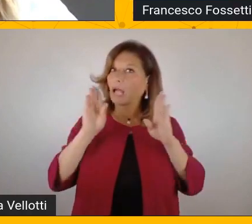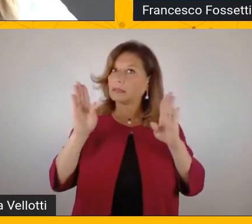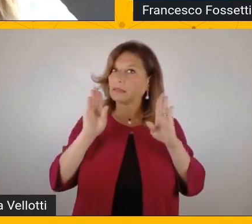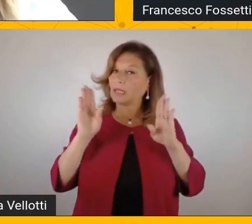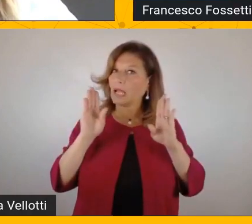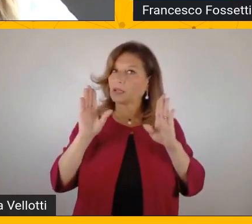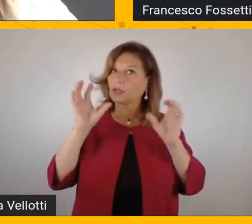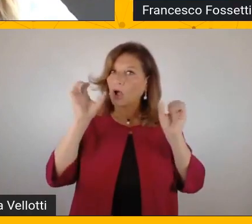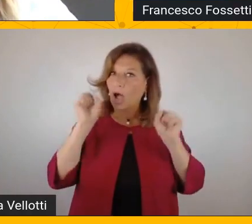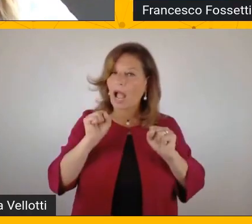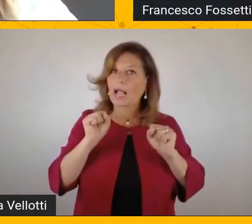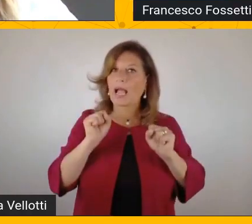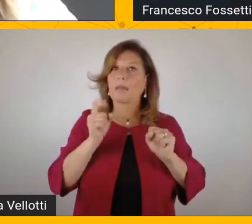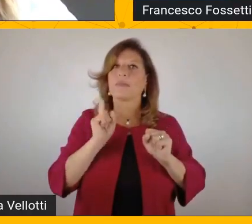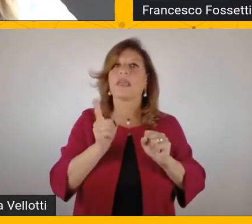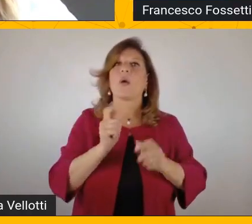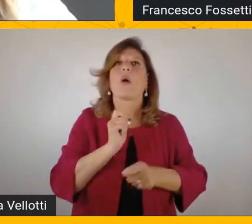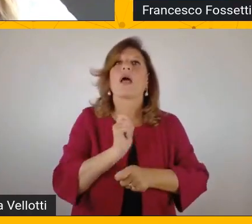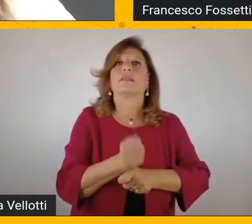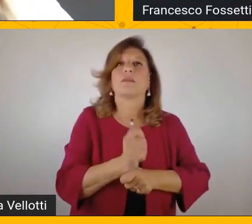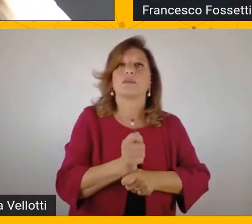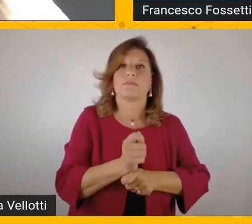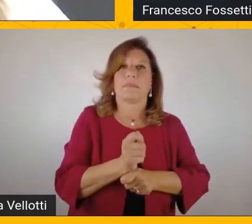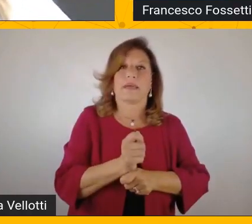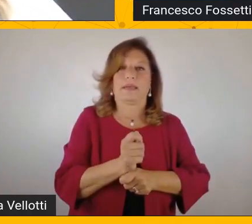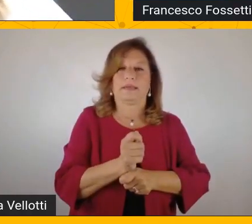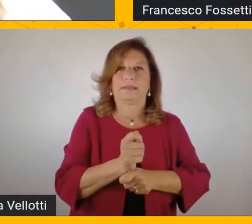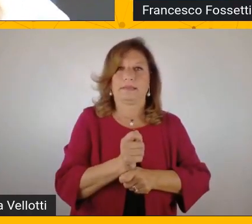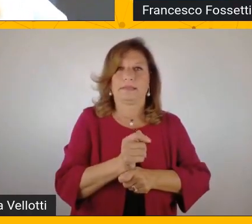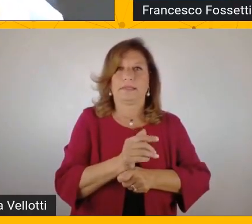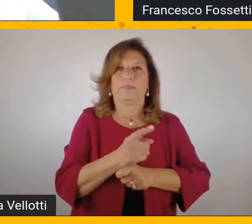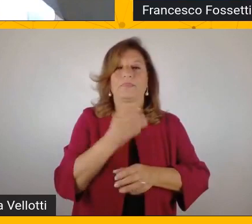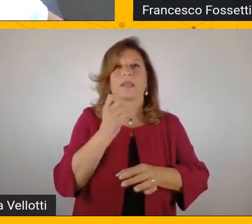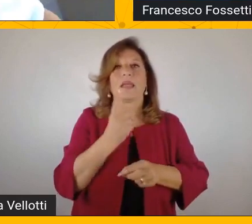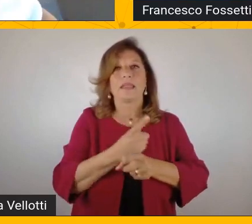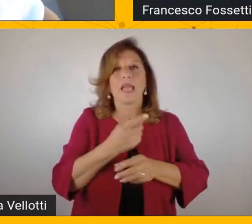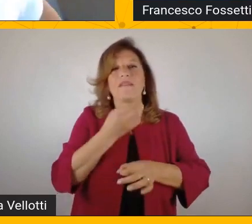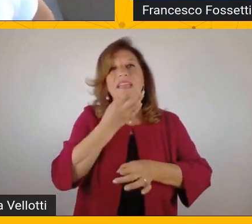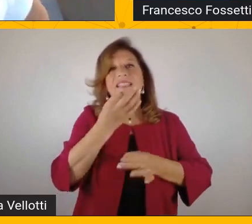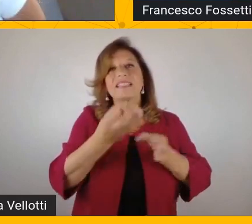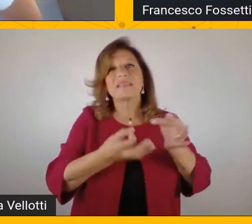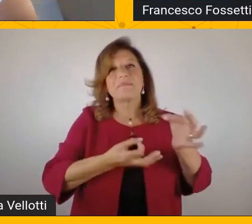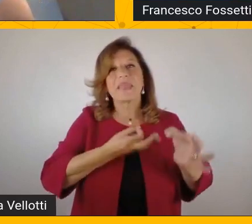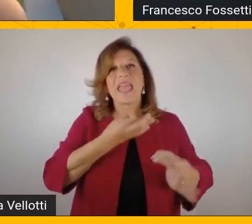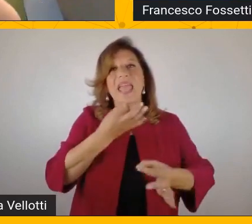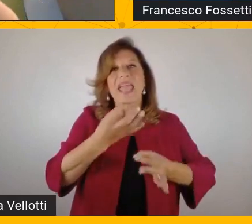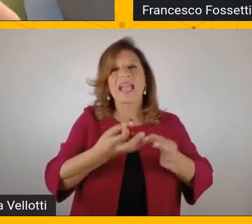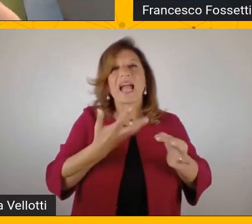quella spesa, deve essere quindi bisogna spiegargli che